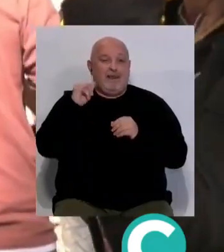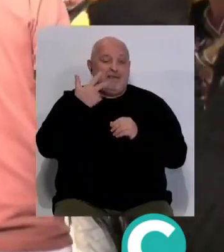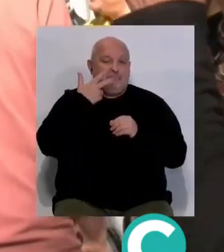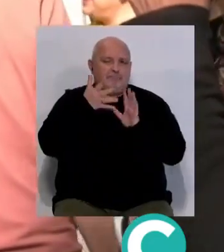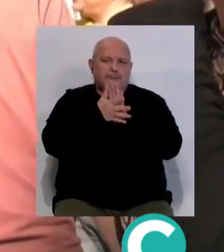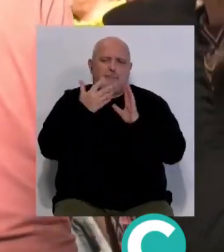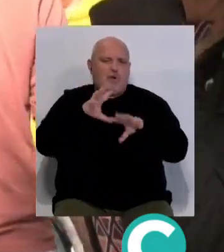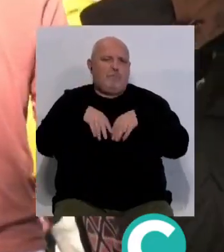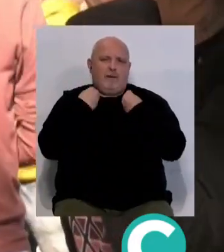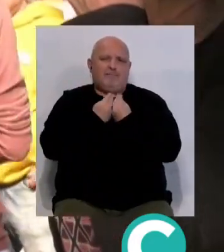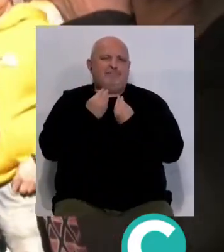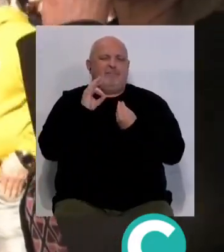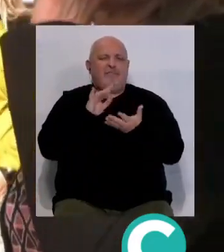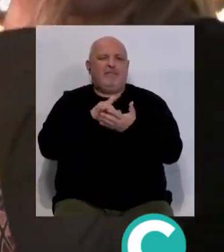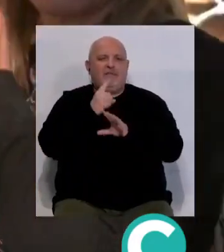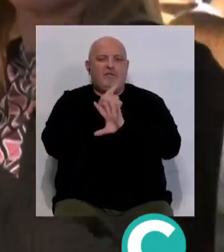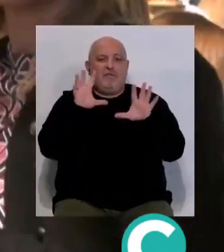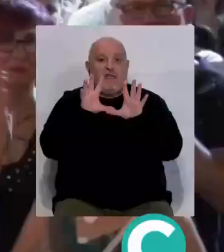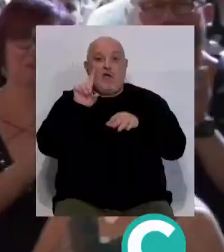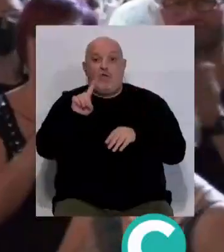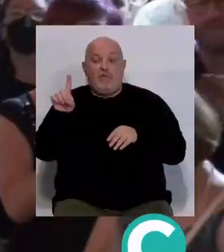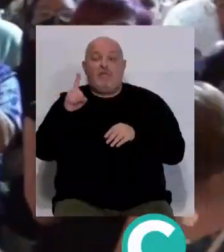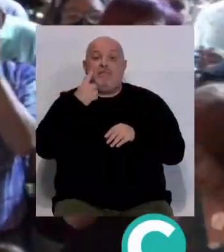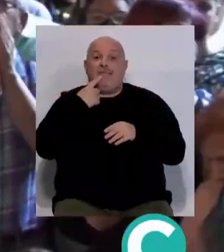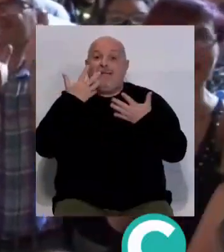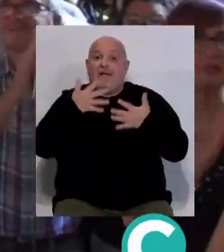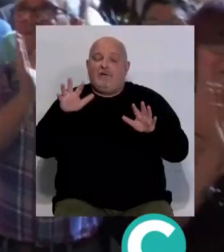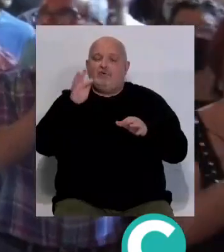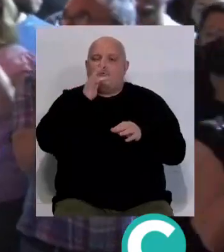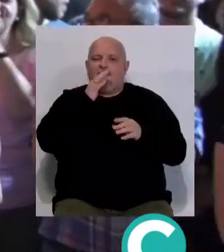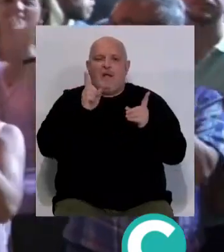todo completo para los días 10 y 11 Aunque ha manifestado que aún hay habitaciones en